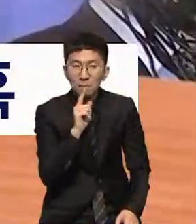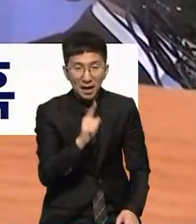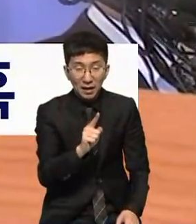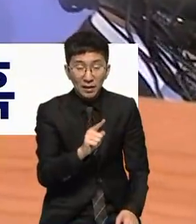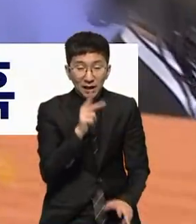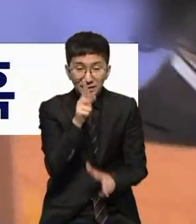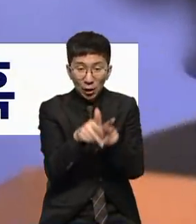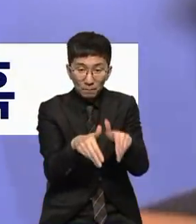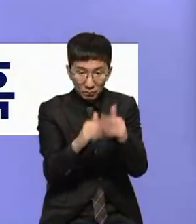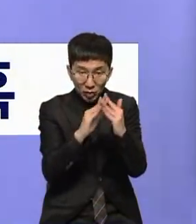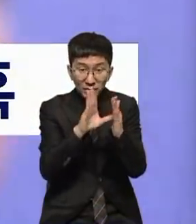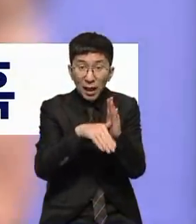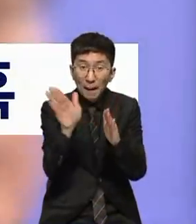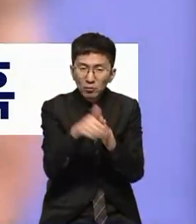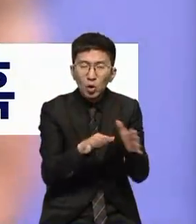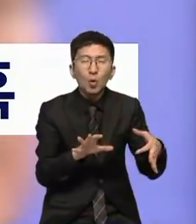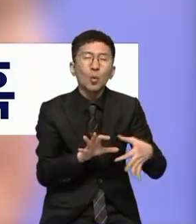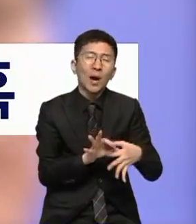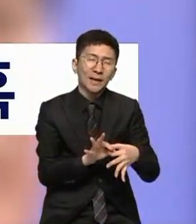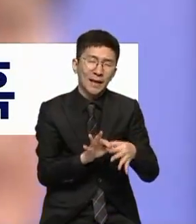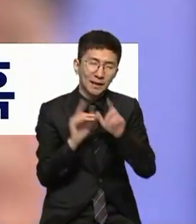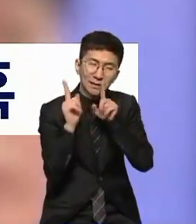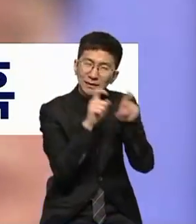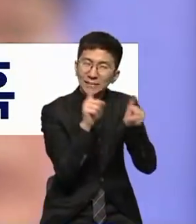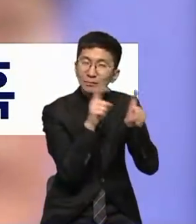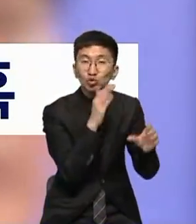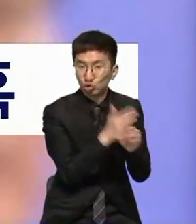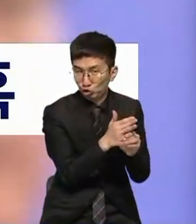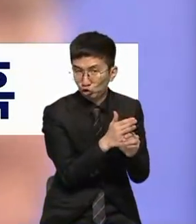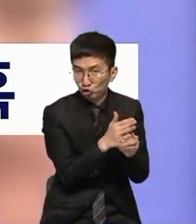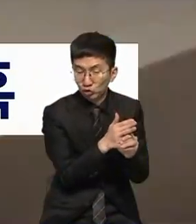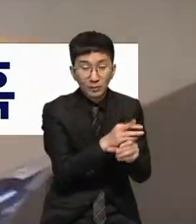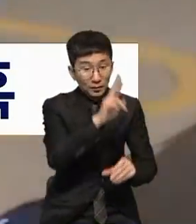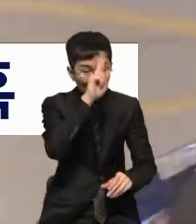관여했을 가능성도 거론되는 가운데 박 전 특검의 오늘 해명은 논란을 더